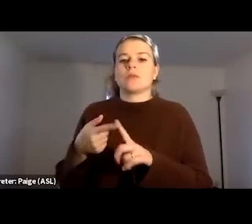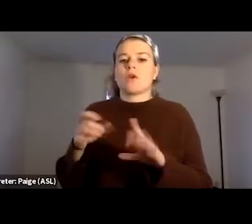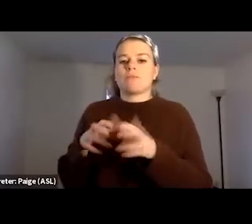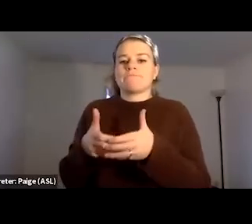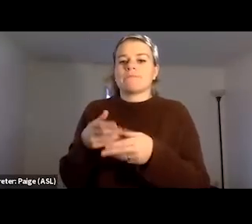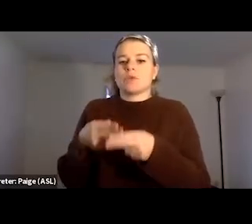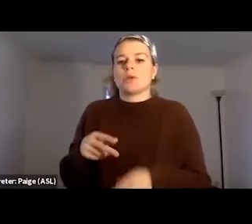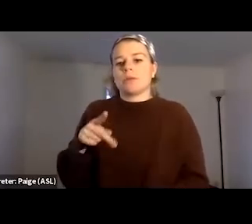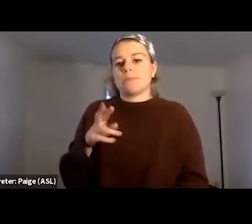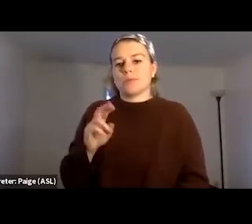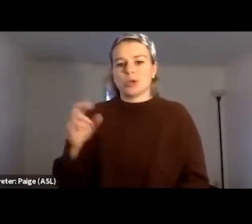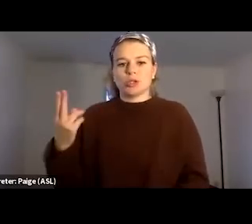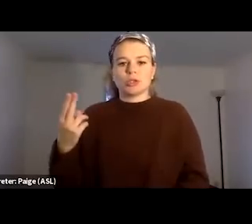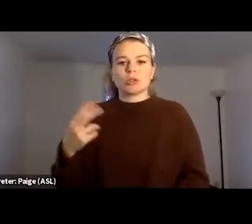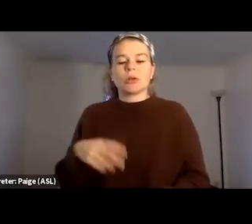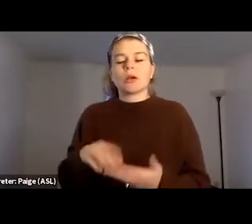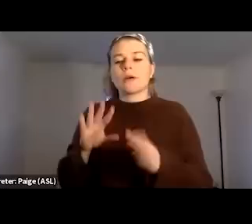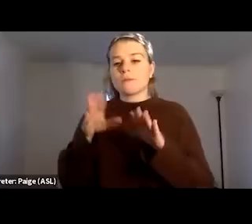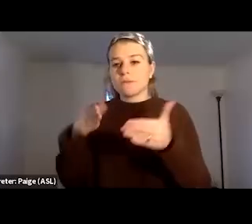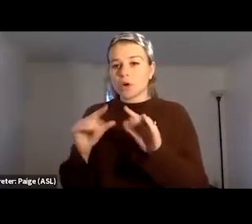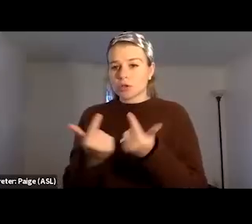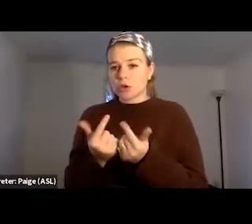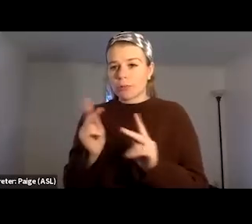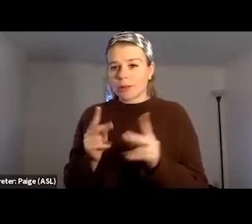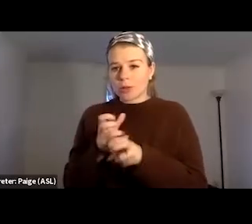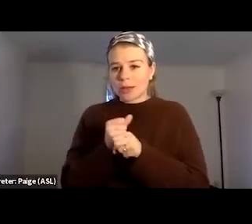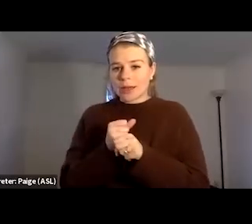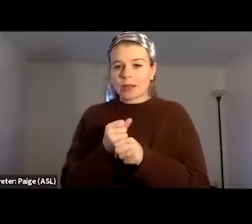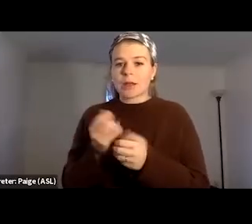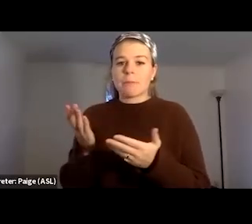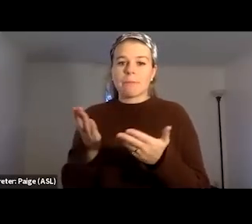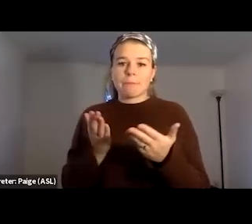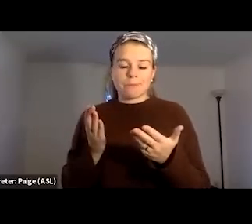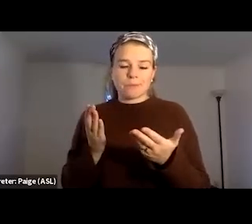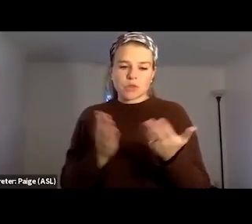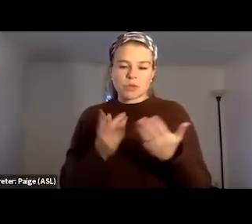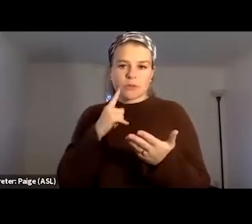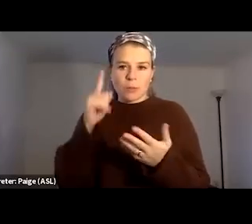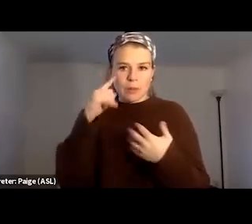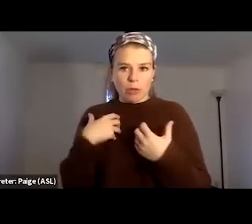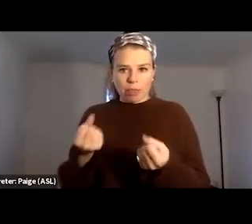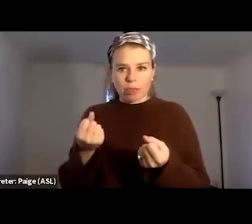Realizamos grupos focales de personas que recibían servicios públicos de salud mental y ofrecimos el comienzo de una oración: